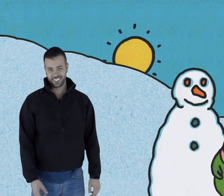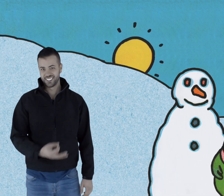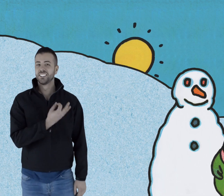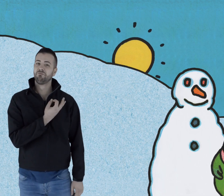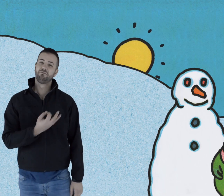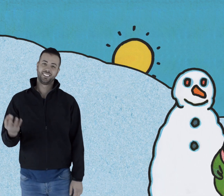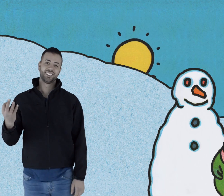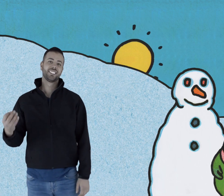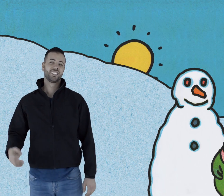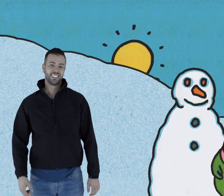va bene !